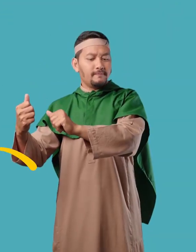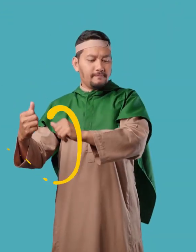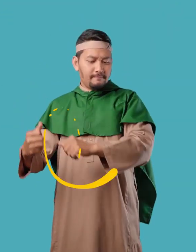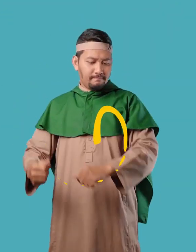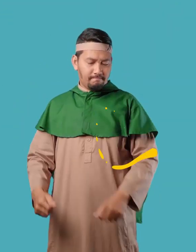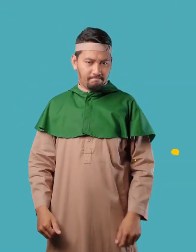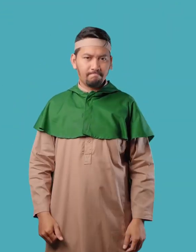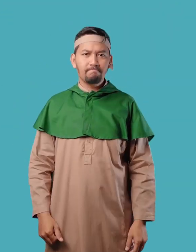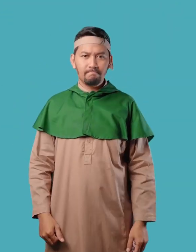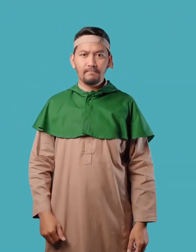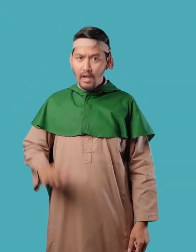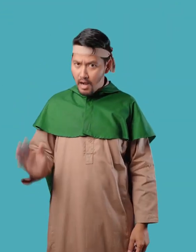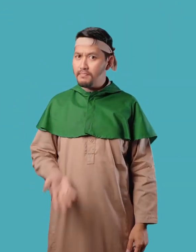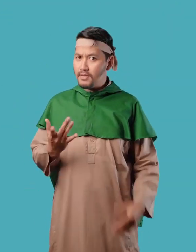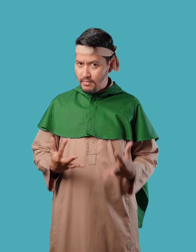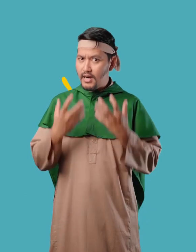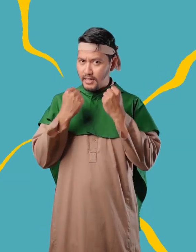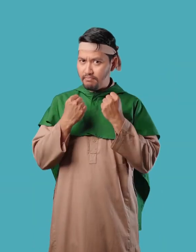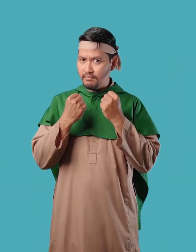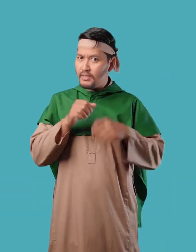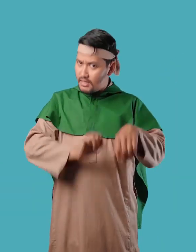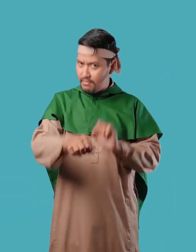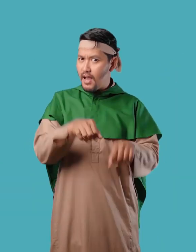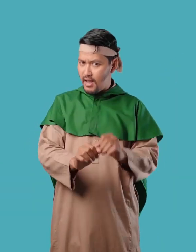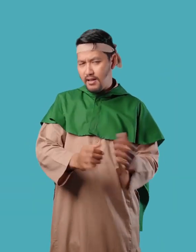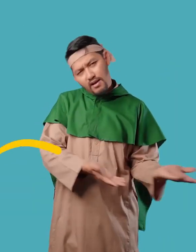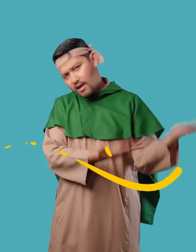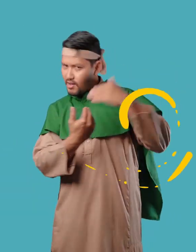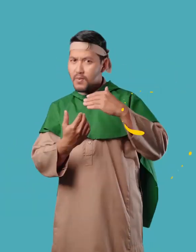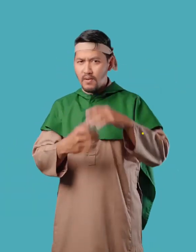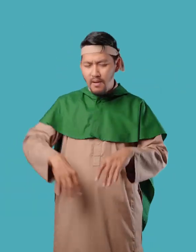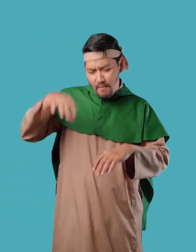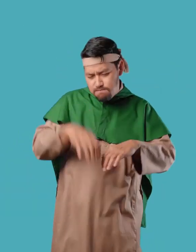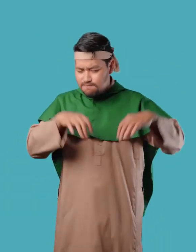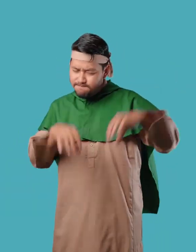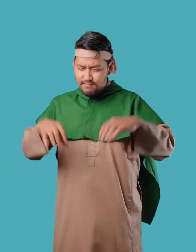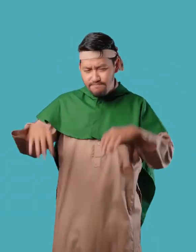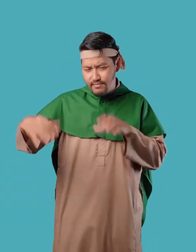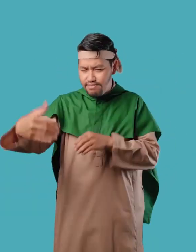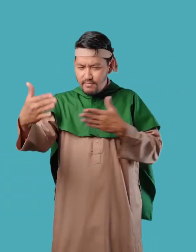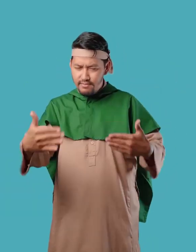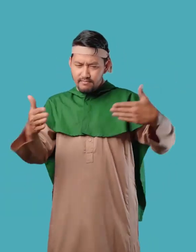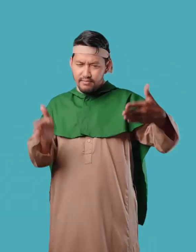Nabi Ibrahim dan Nabi Ismail membangun kembali Ka'bah tersebut atas perintah Allah